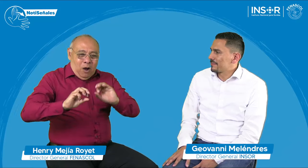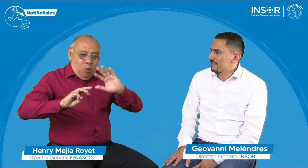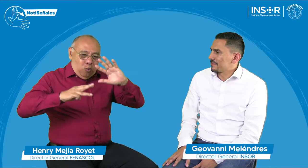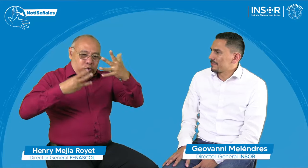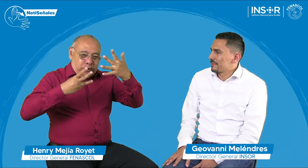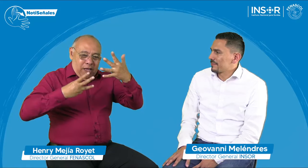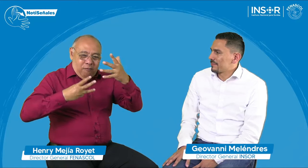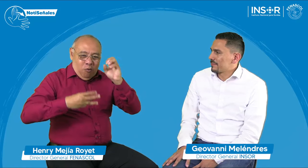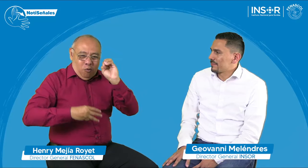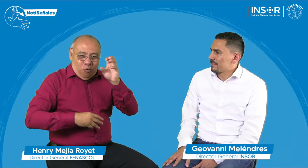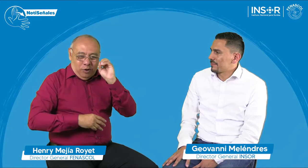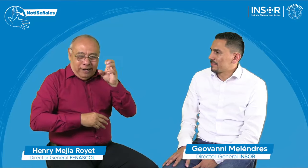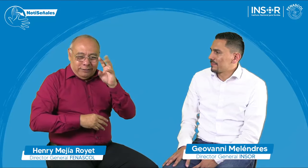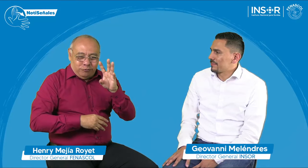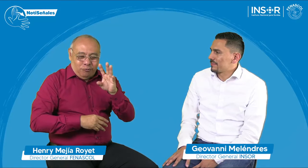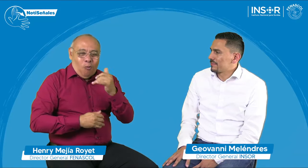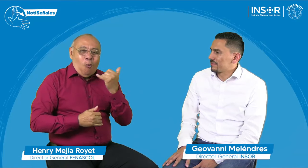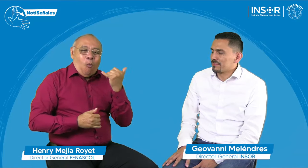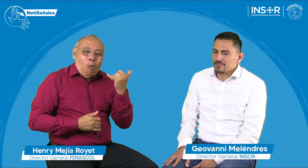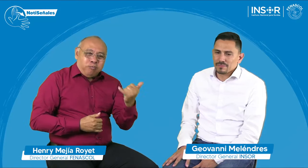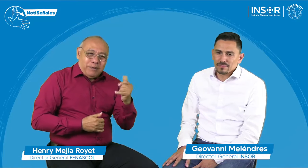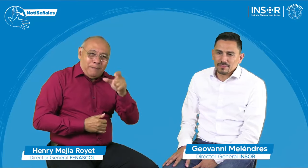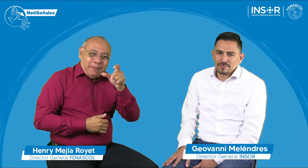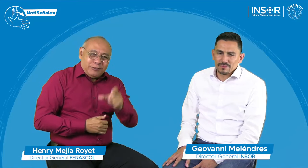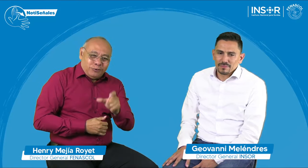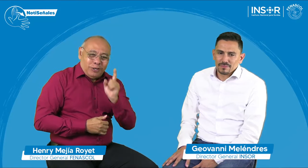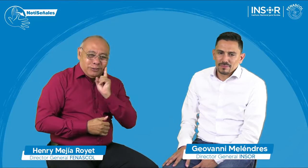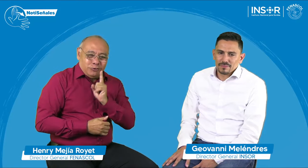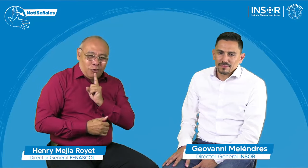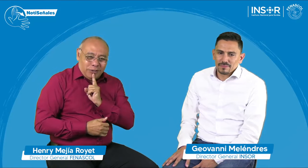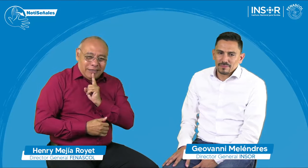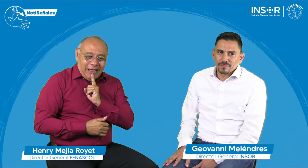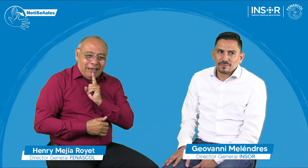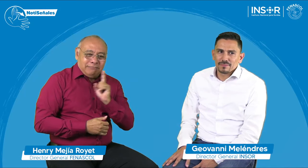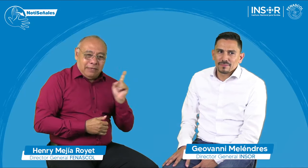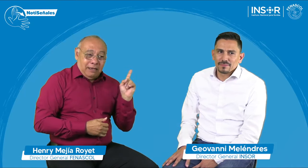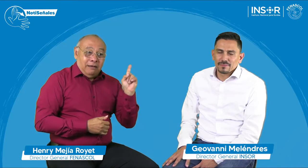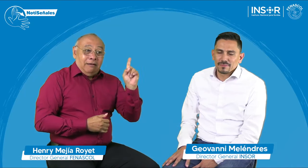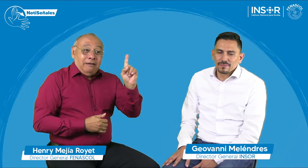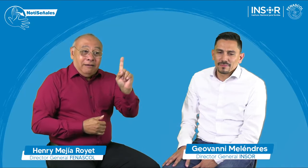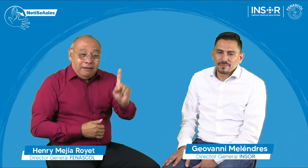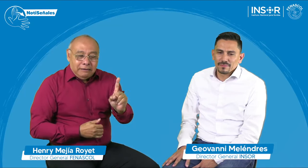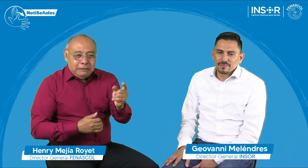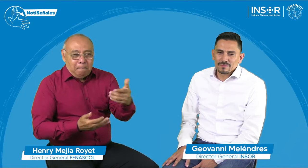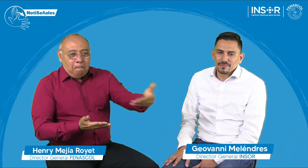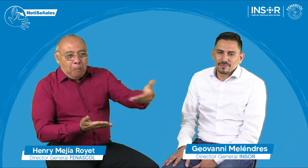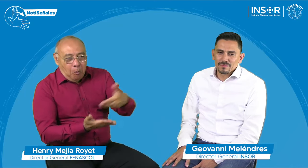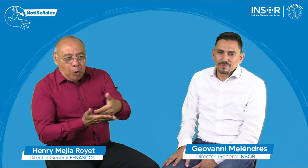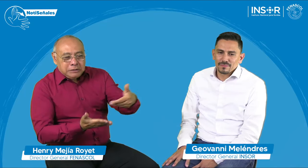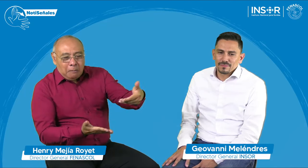los invitamos a que hagan parte del movimiento asociativo, que estén allí y es que justamente